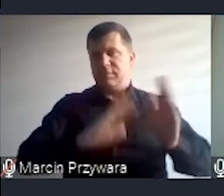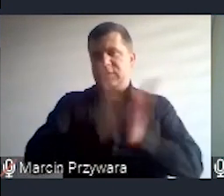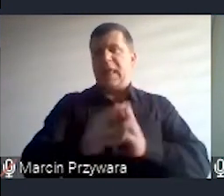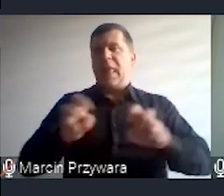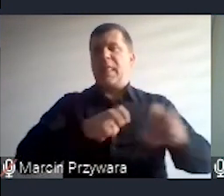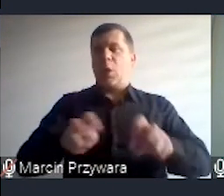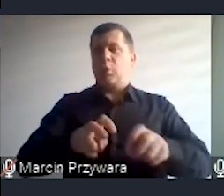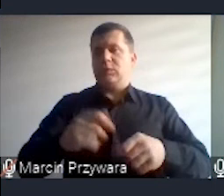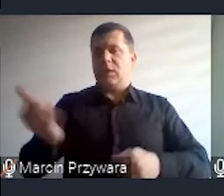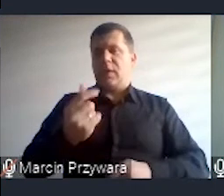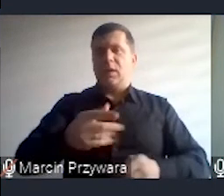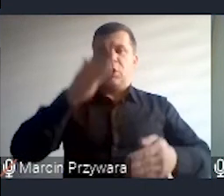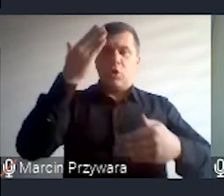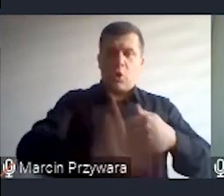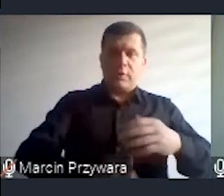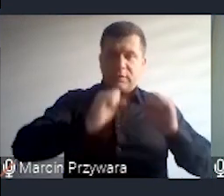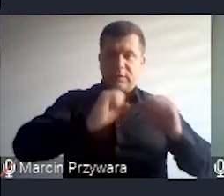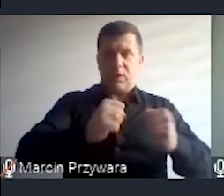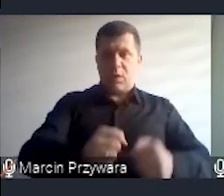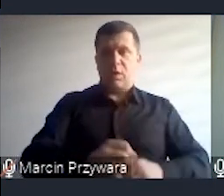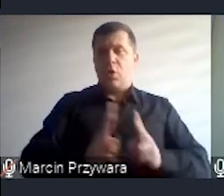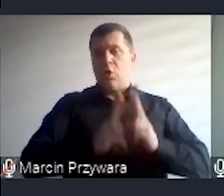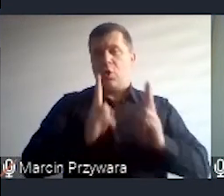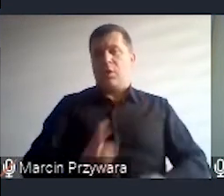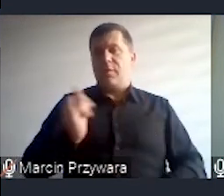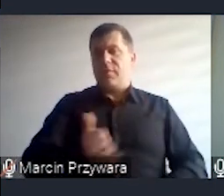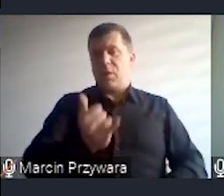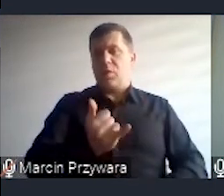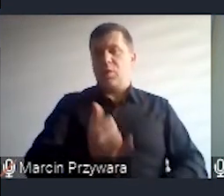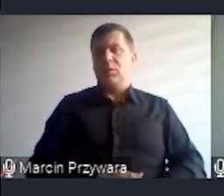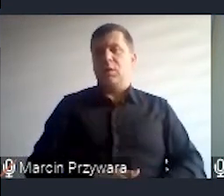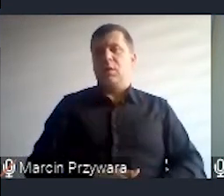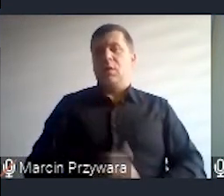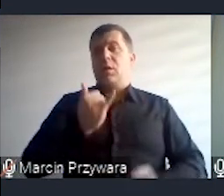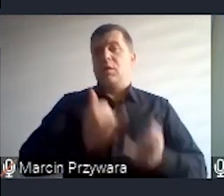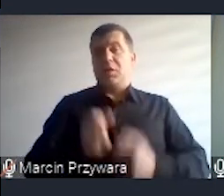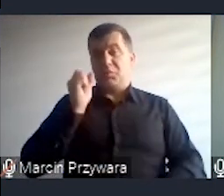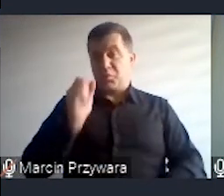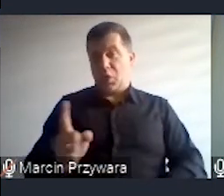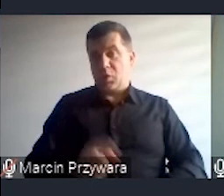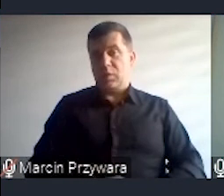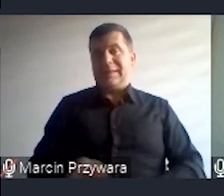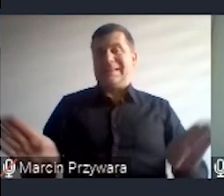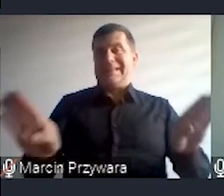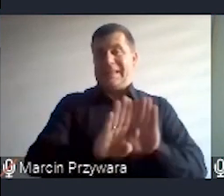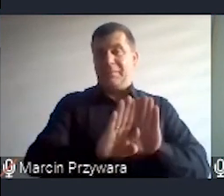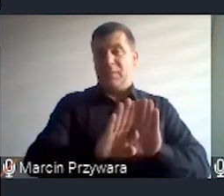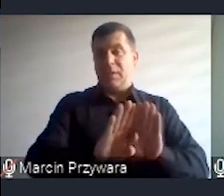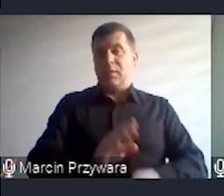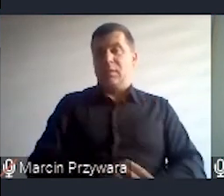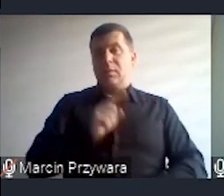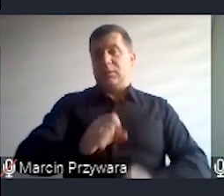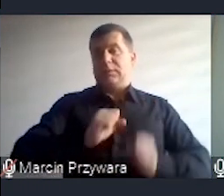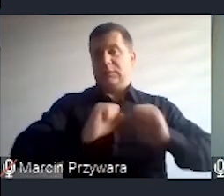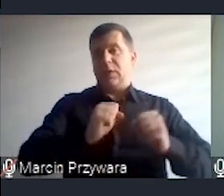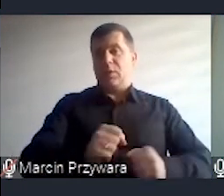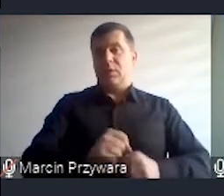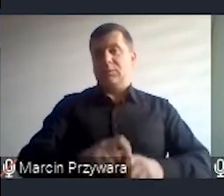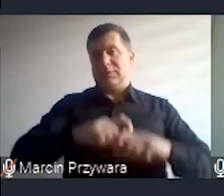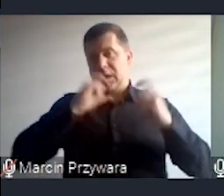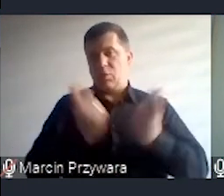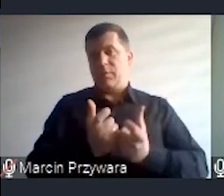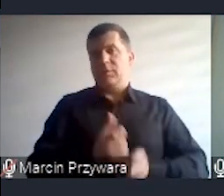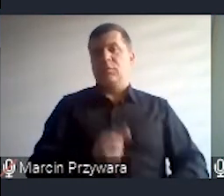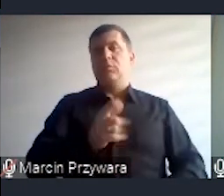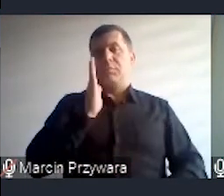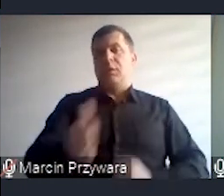Zaprzestanie działalności w okresie trwałości, jeśli on występuje, czyli zamknięcie danej działalności zupełnie będzie powodowało,